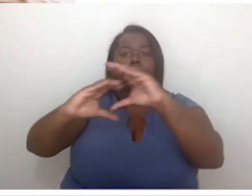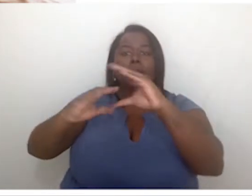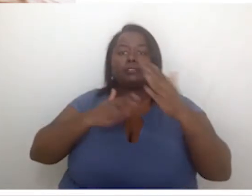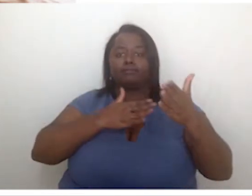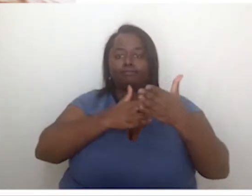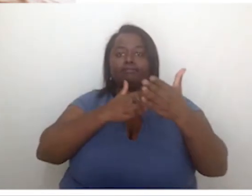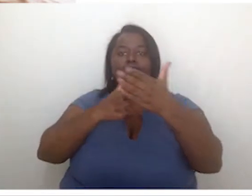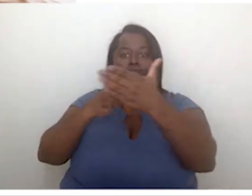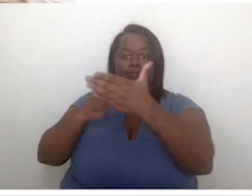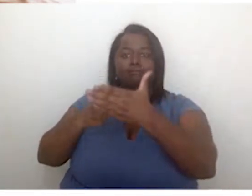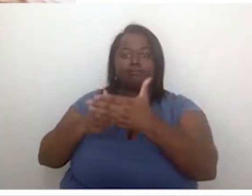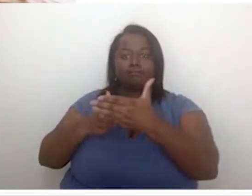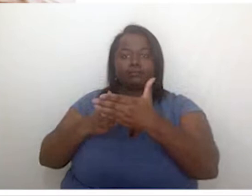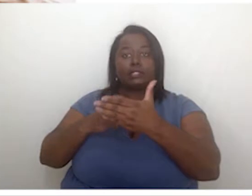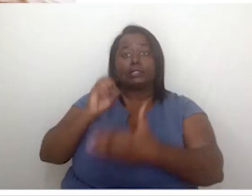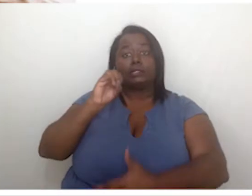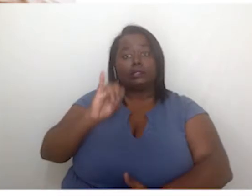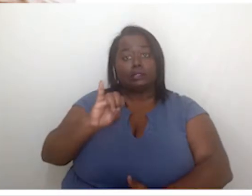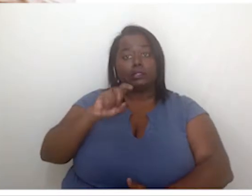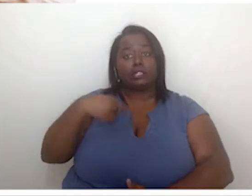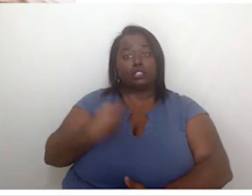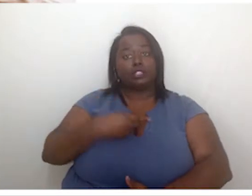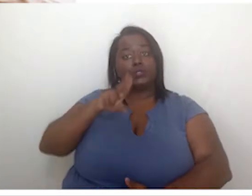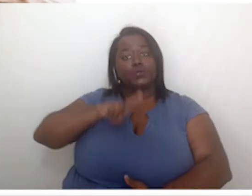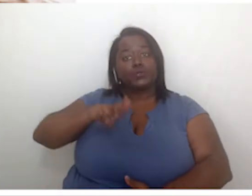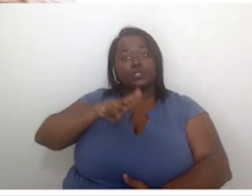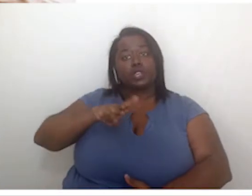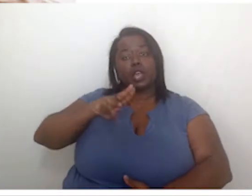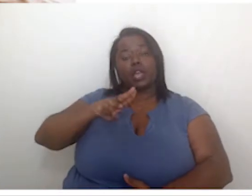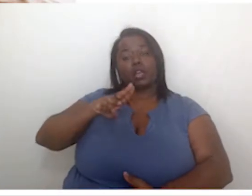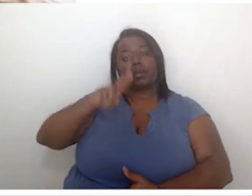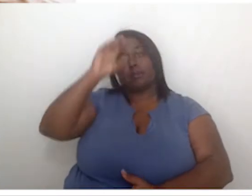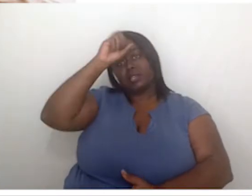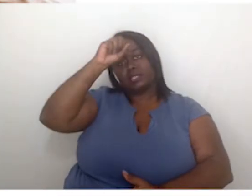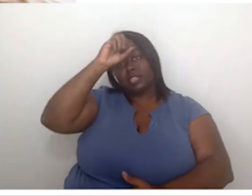si usamos el aprendizaje digital y el sistema de gestión del aprendizaje